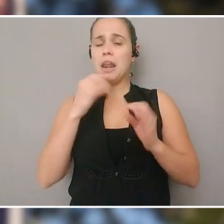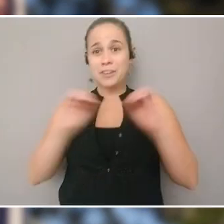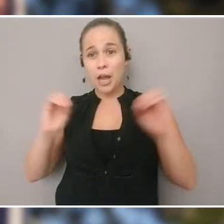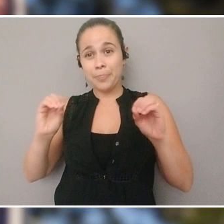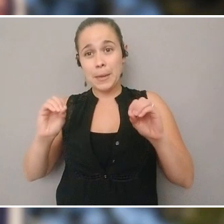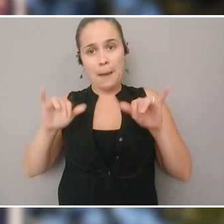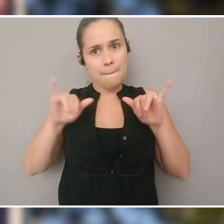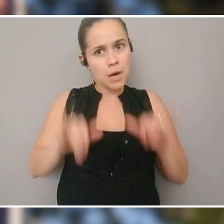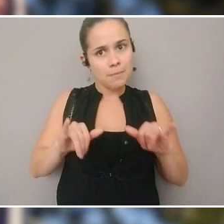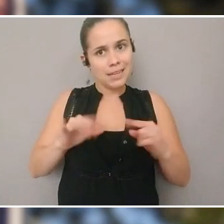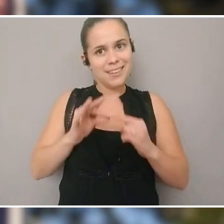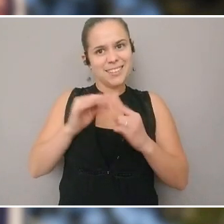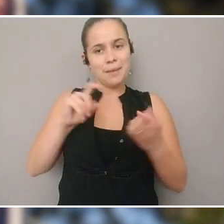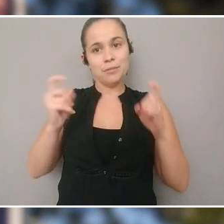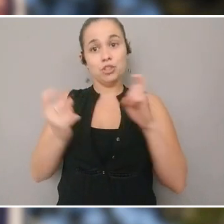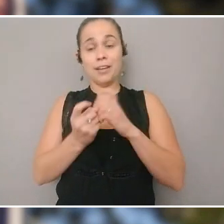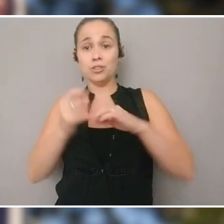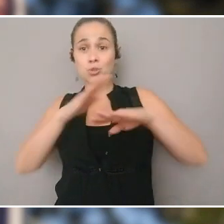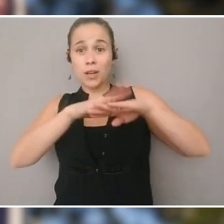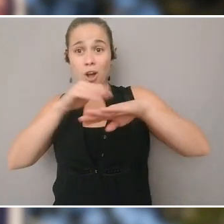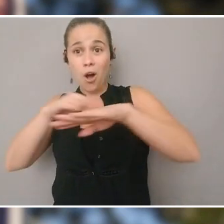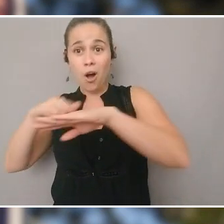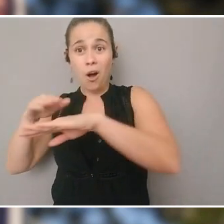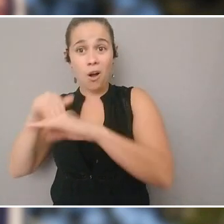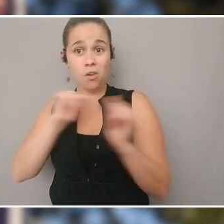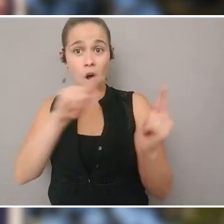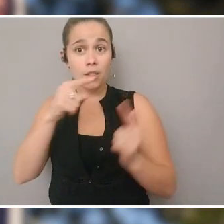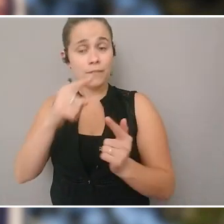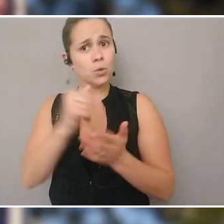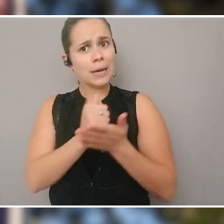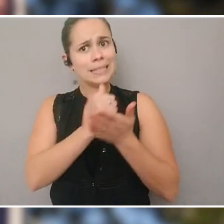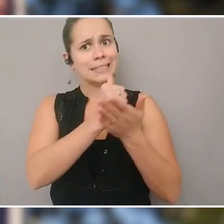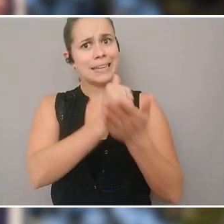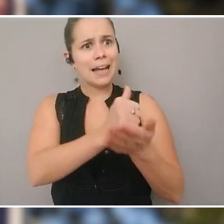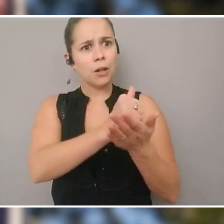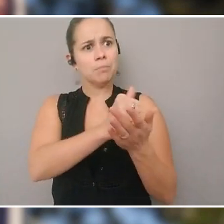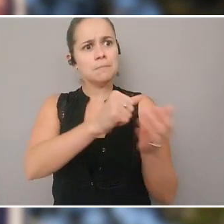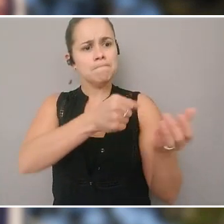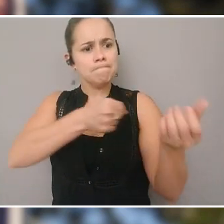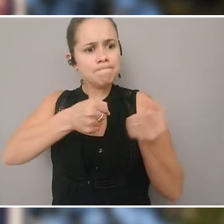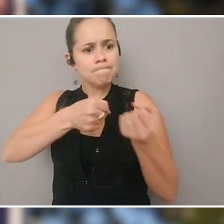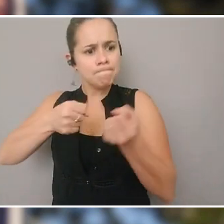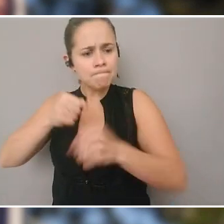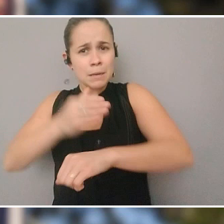llamo a todos ustedes para ayudar a mover la